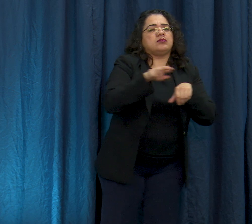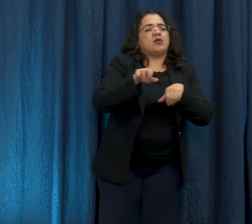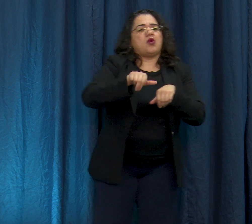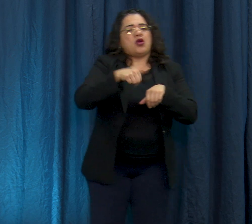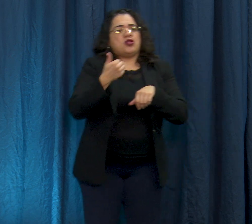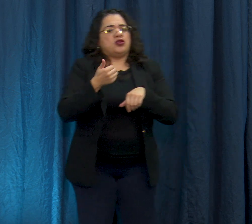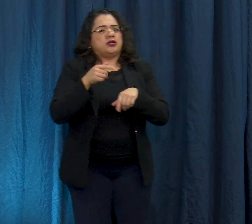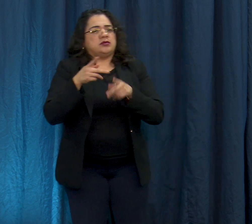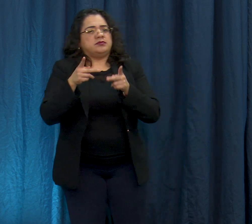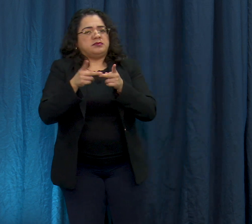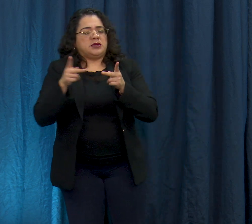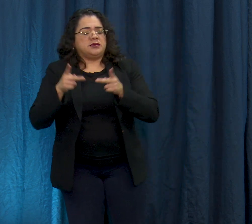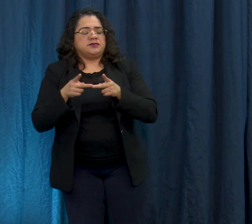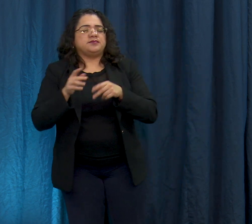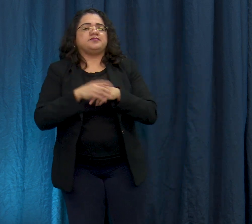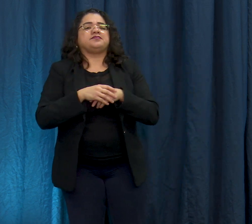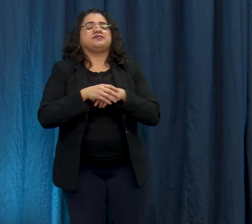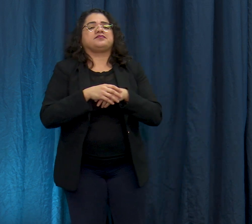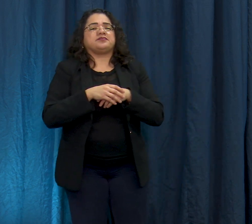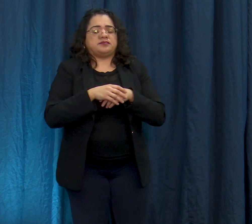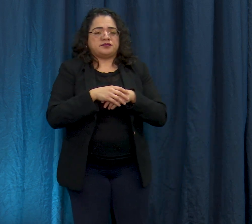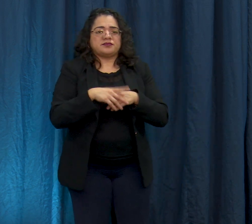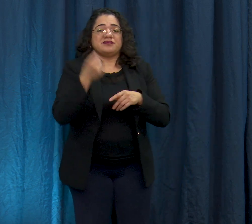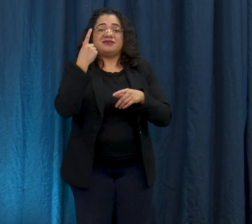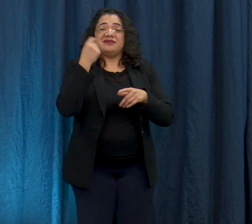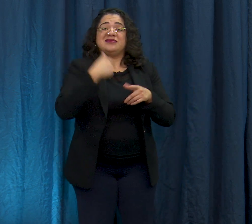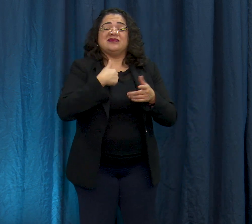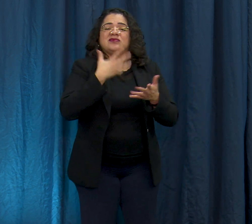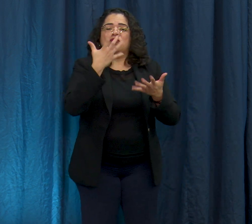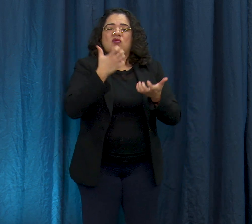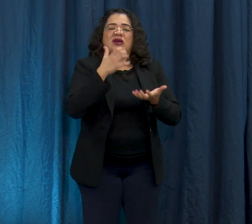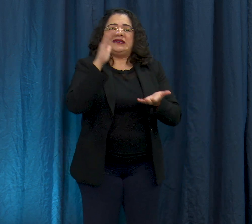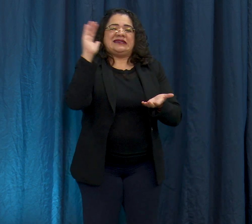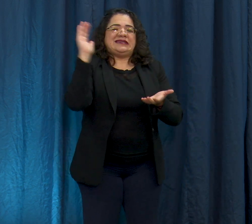estamos viendo los hospitals yella Salas de emergencia la clínica estará